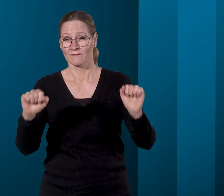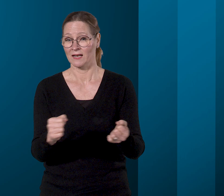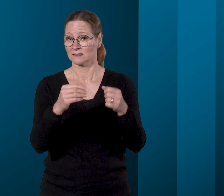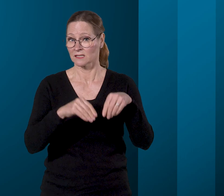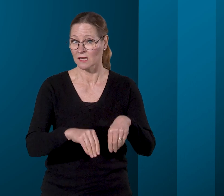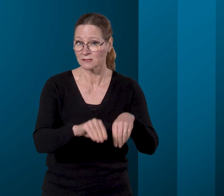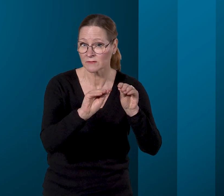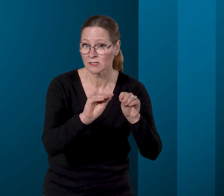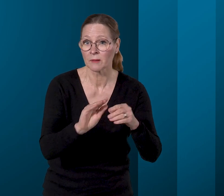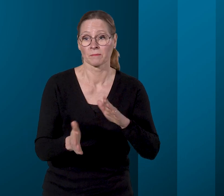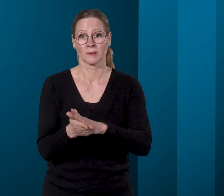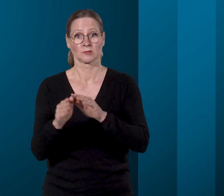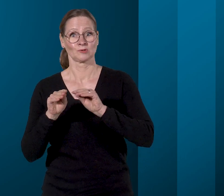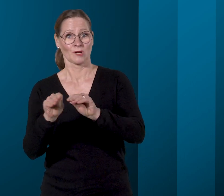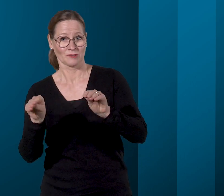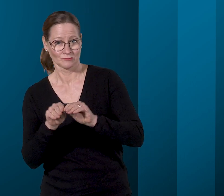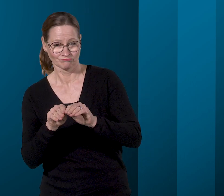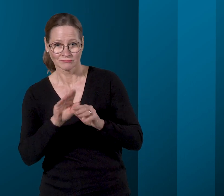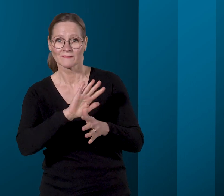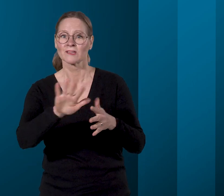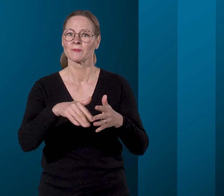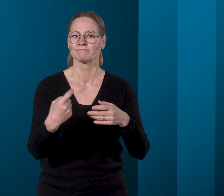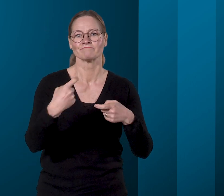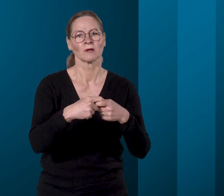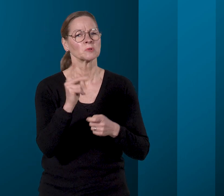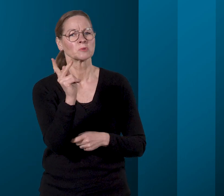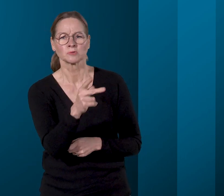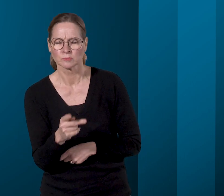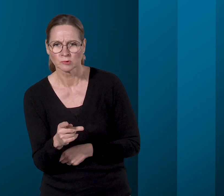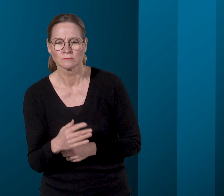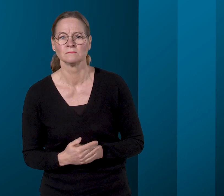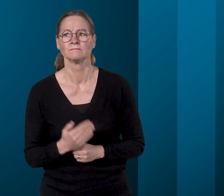varhaiskasvatuksen ja perusopetuksen kysymyksiä viittomakielen osalta, -